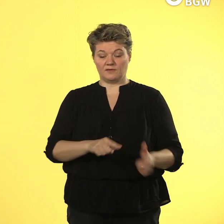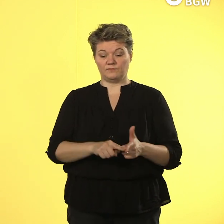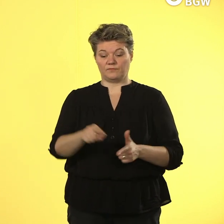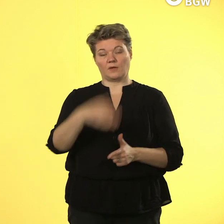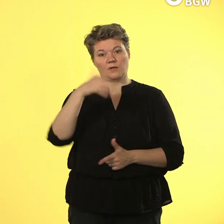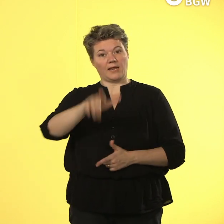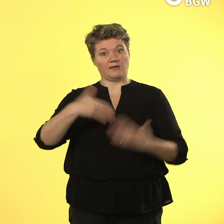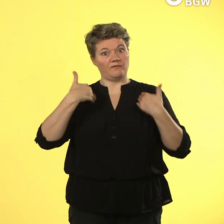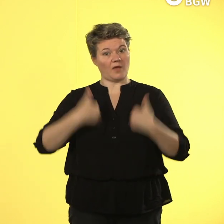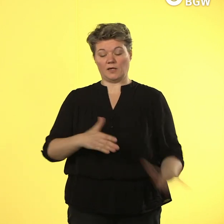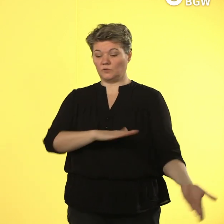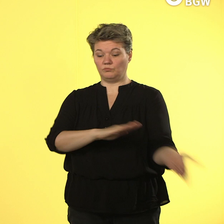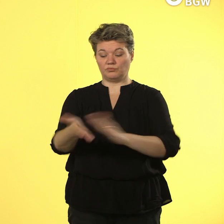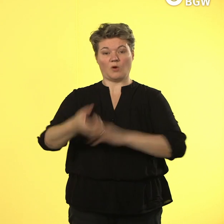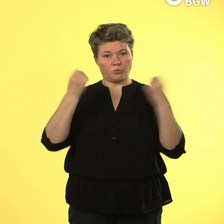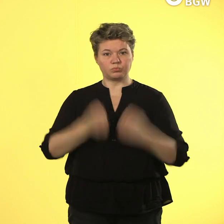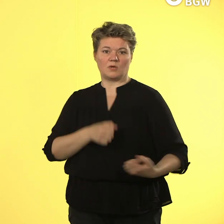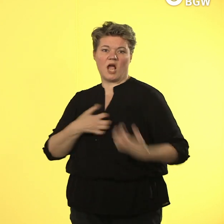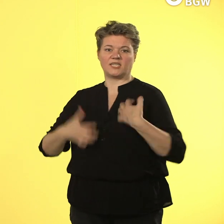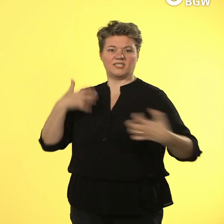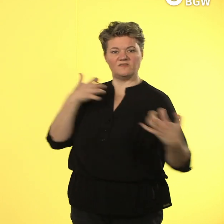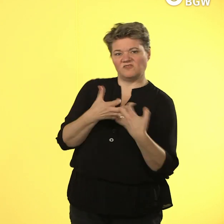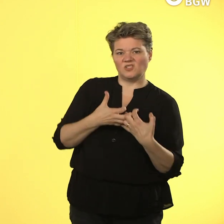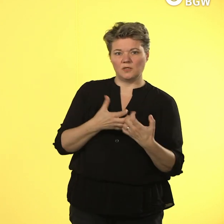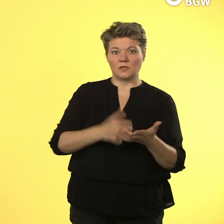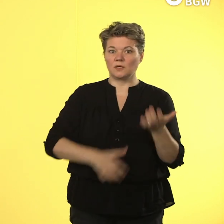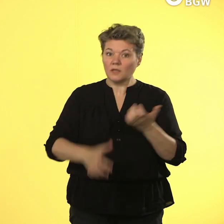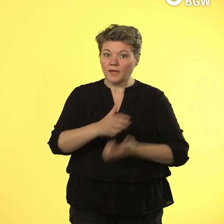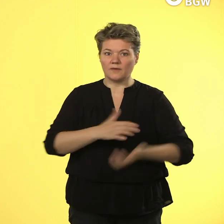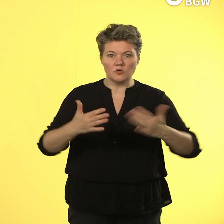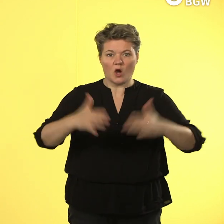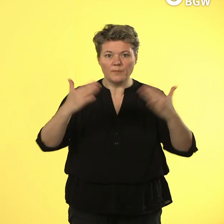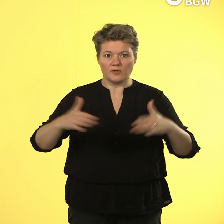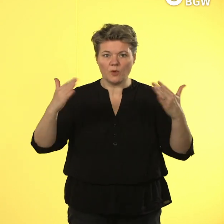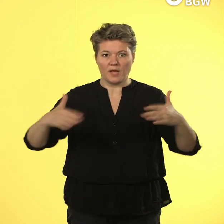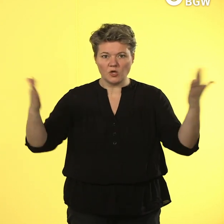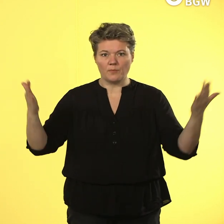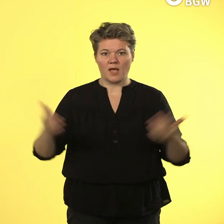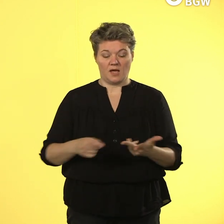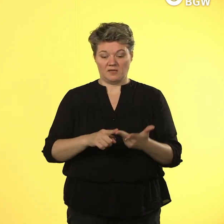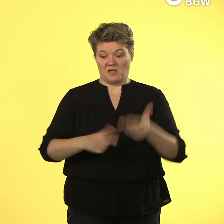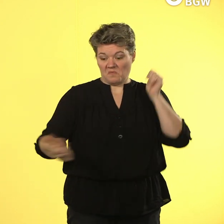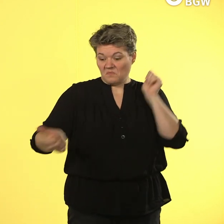Krisen, gegen den Willen ein Tandem bilden müssen, mit Menschen, die auf den Rollstuhl angewiesen sind,